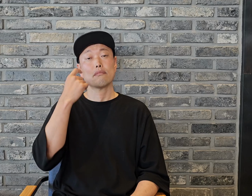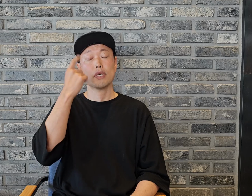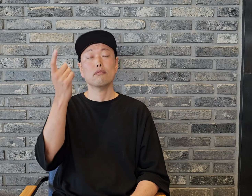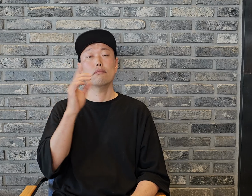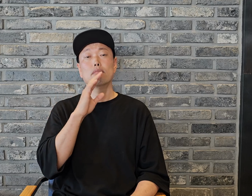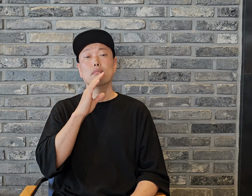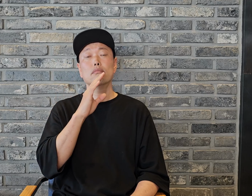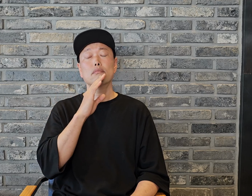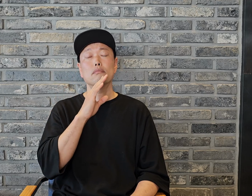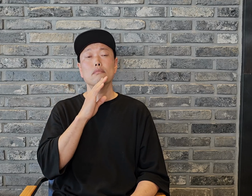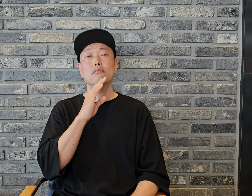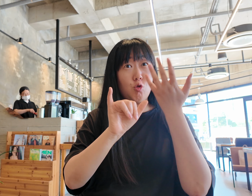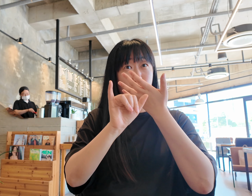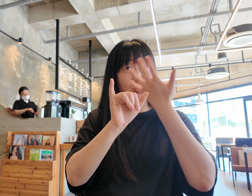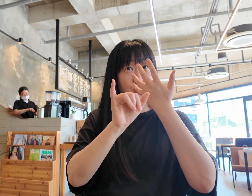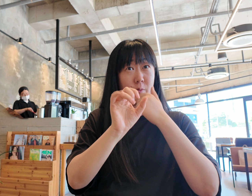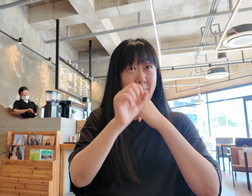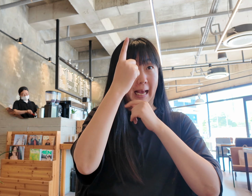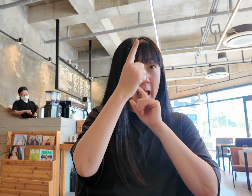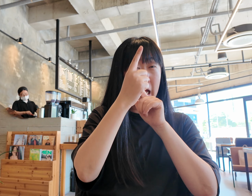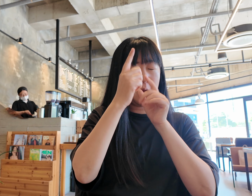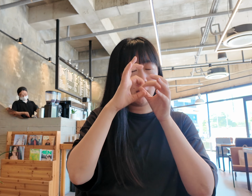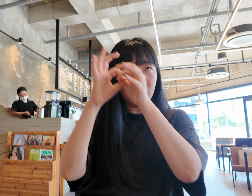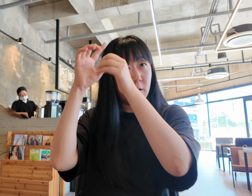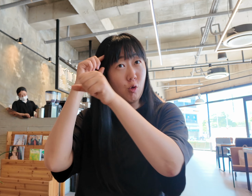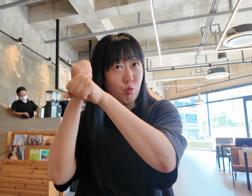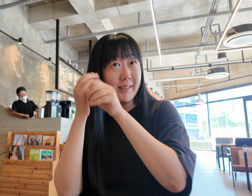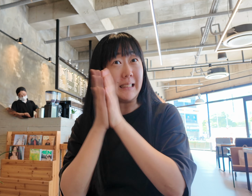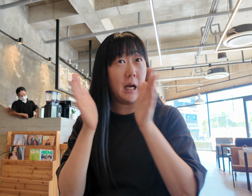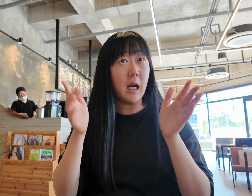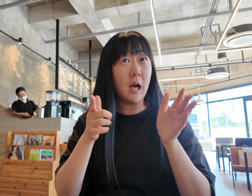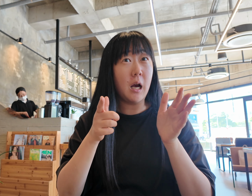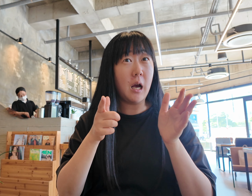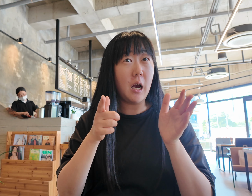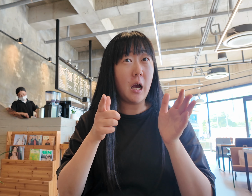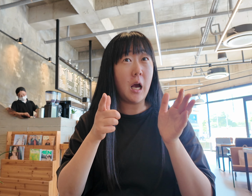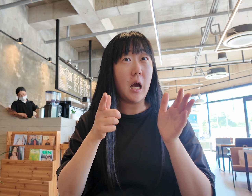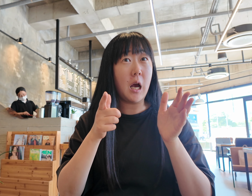Das ist richtig. Hast du mit deiner Recherche begonnen, während du YouTube gemacht hast?